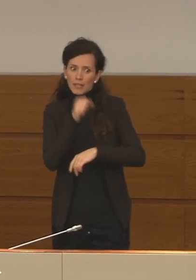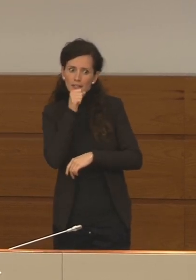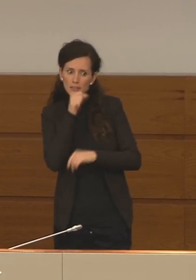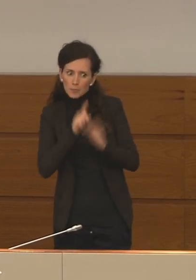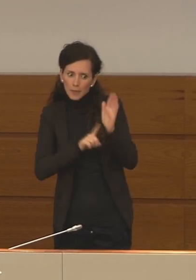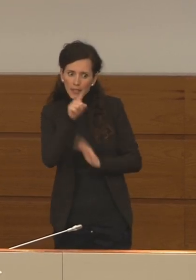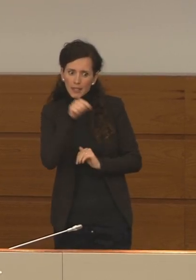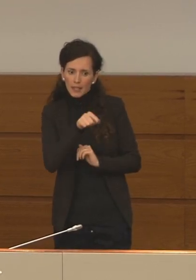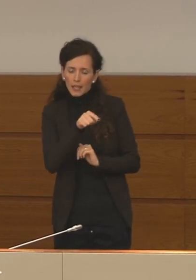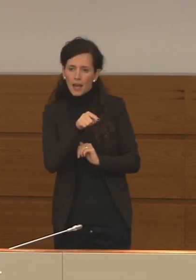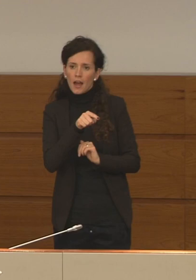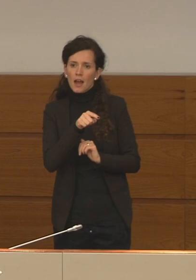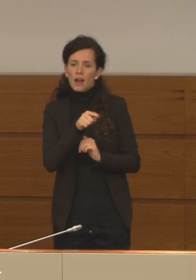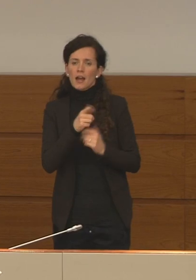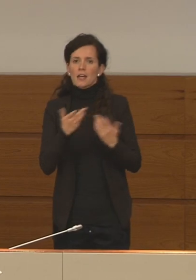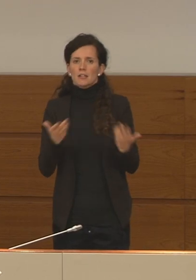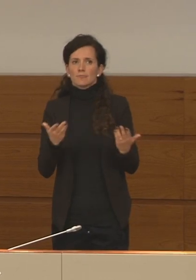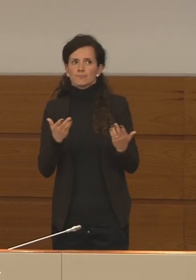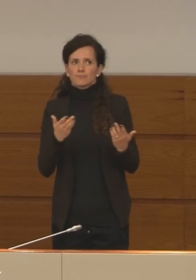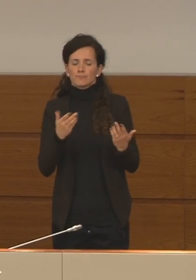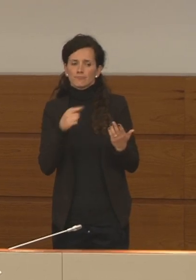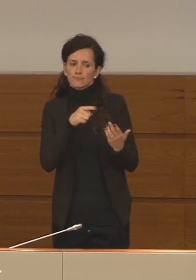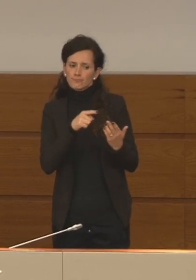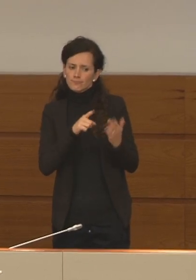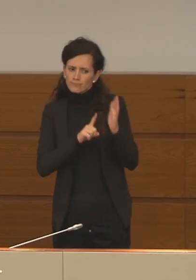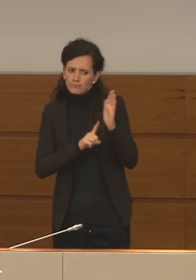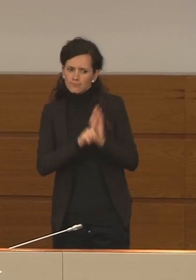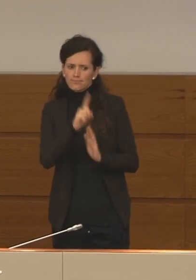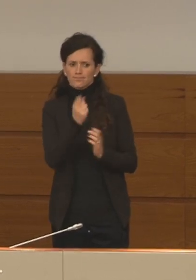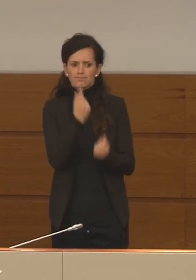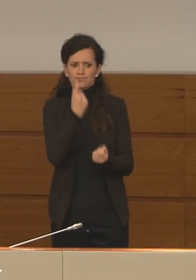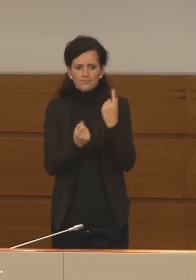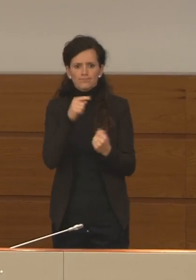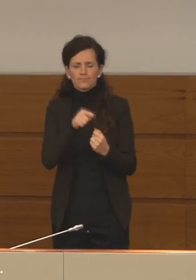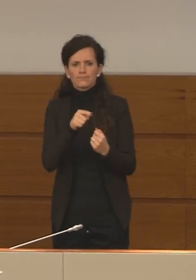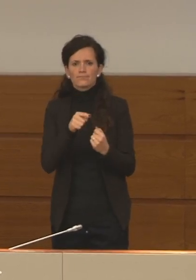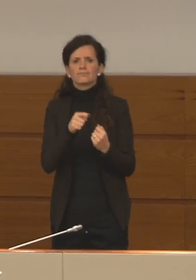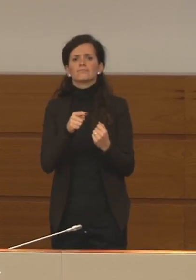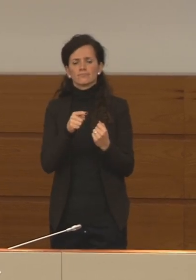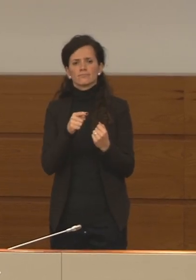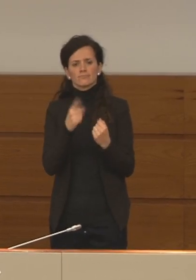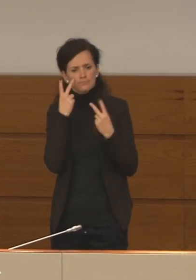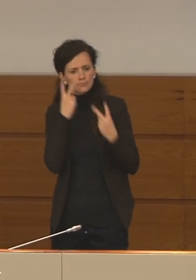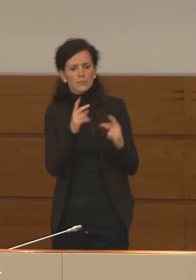come quella più vicina, patognomonica di una